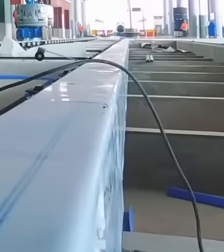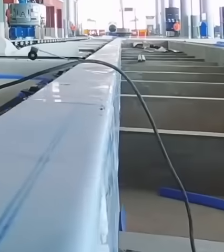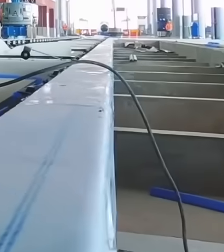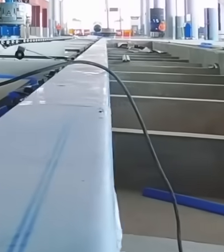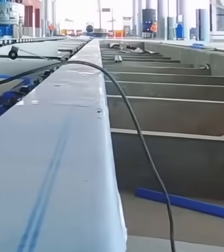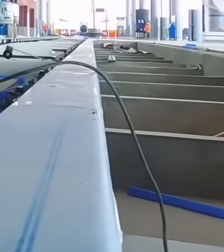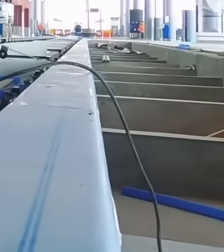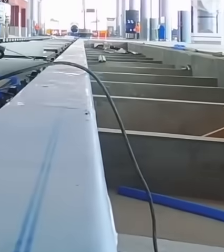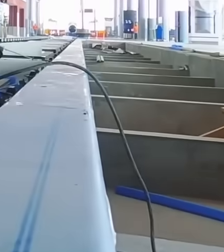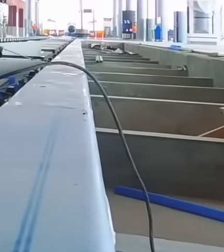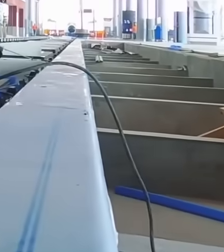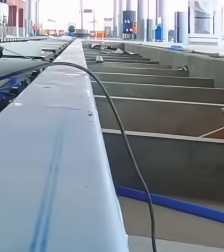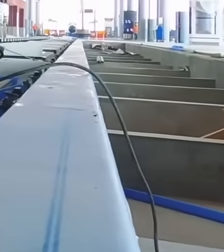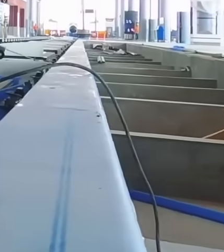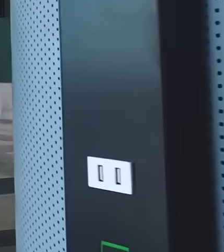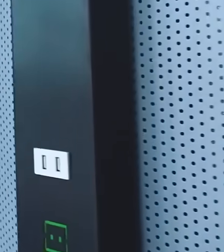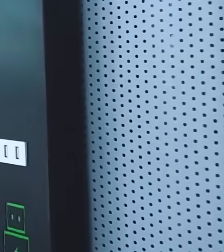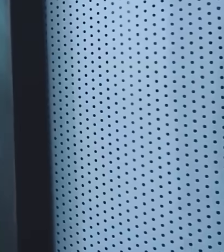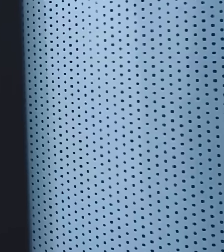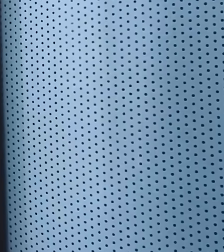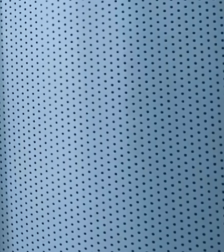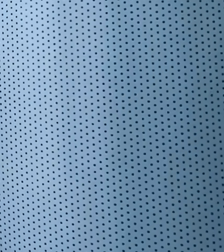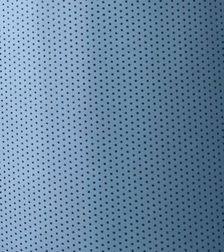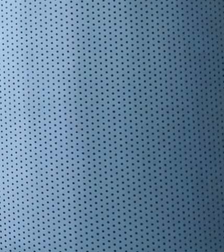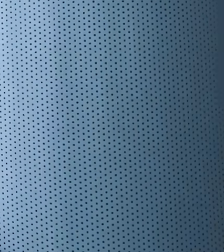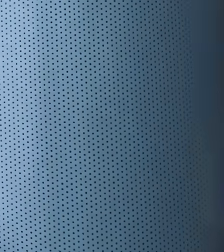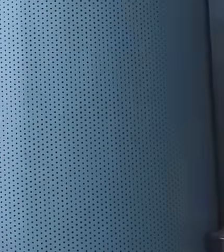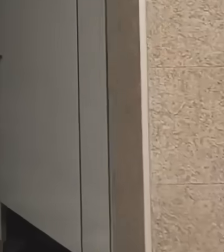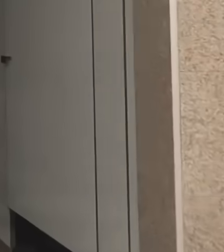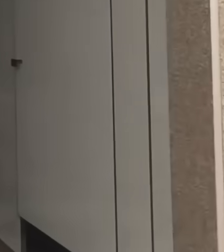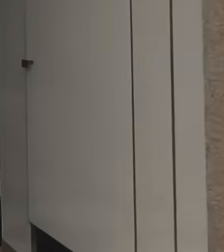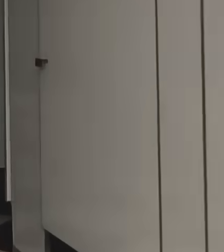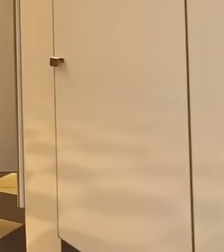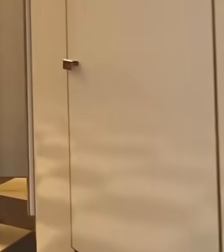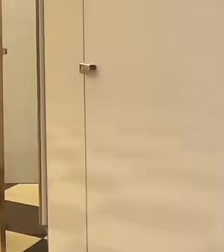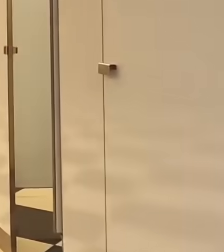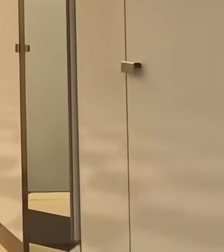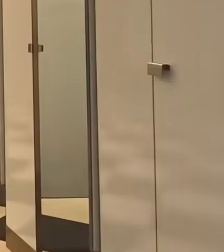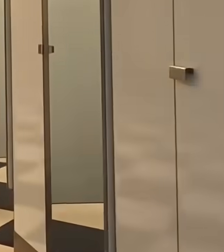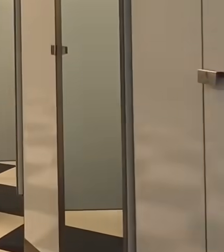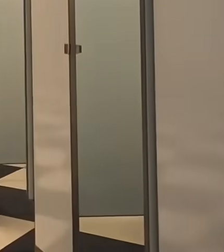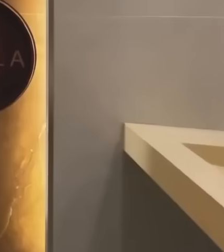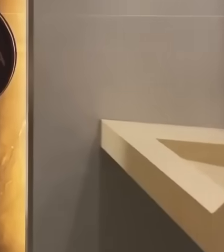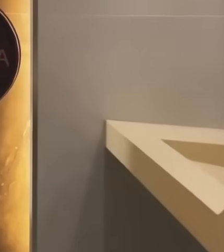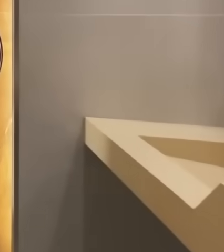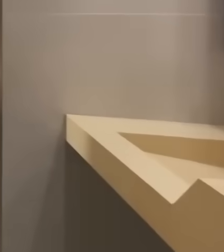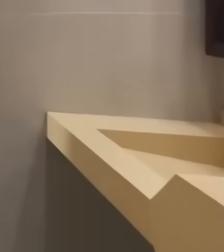votación entre la ciudadanía, reiteró que resultó mucho más económico porque se ahorraron 300,000